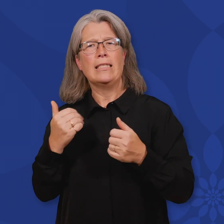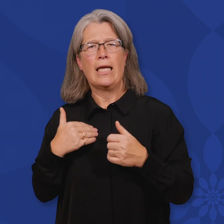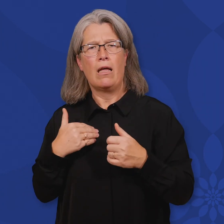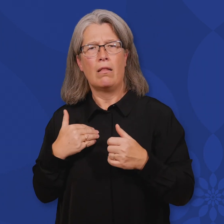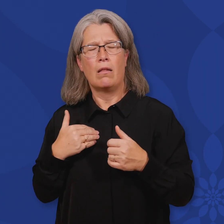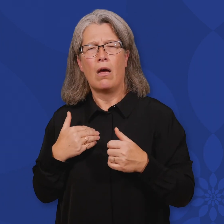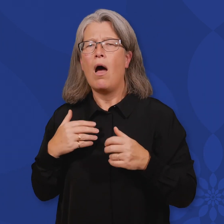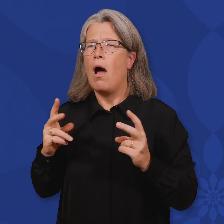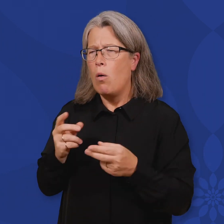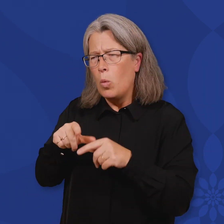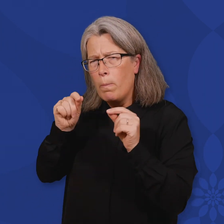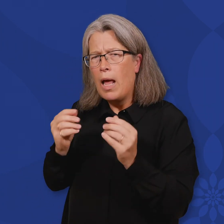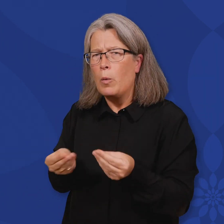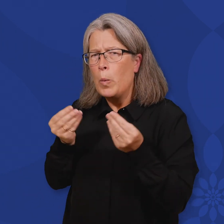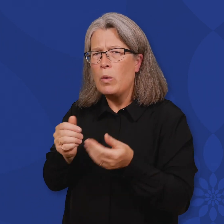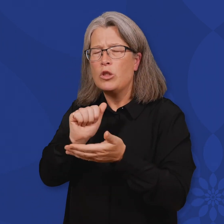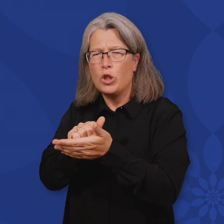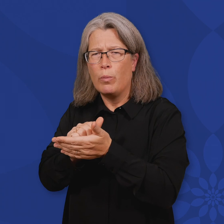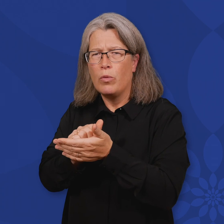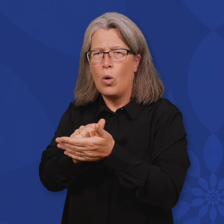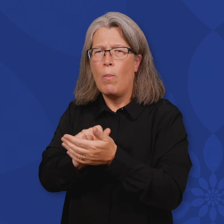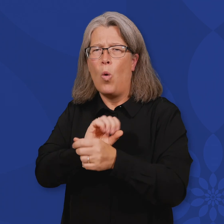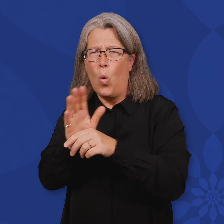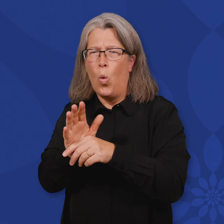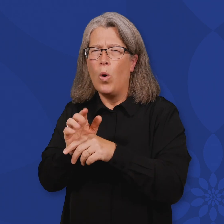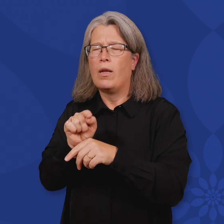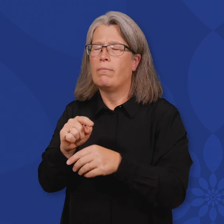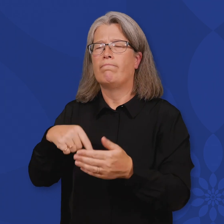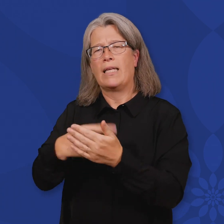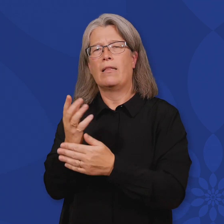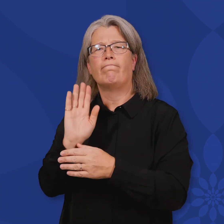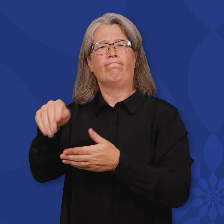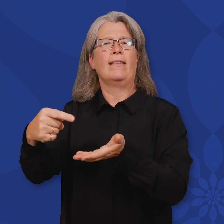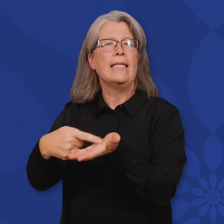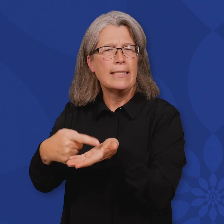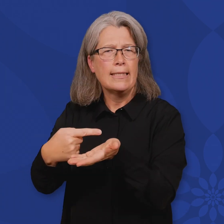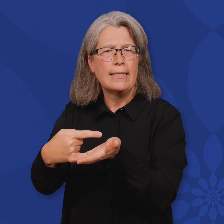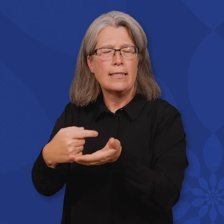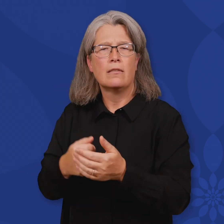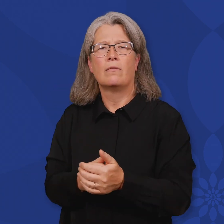även vid lindriga symptom på coronavirussmitta ska man genast söka sig till test.